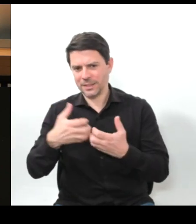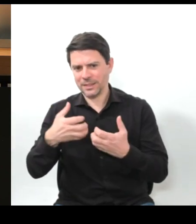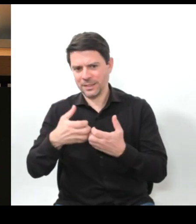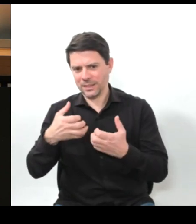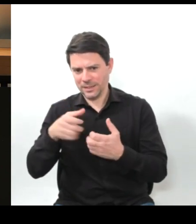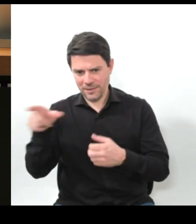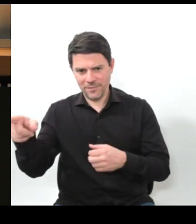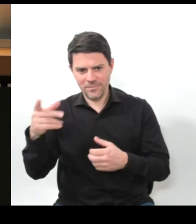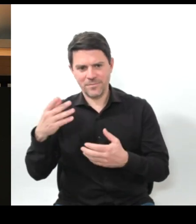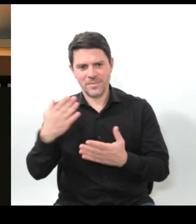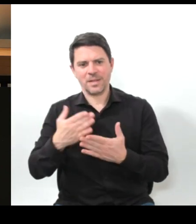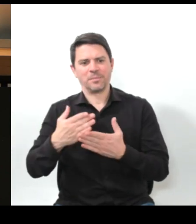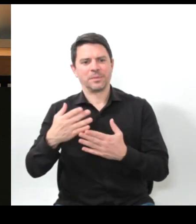Sie blockieren sich gegenseitig. (Beifall)